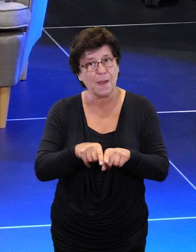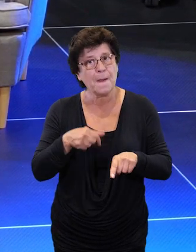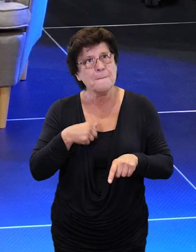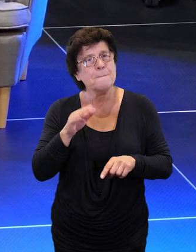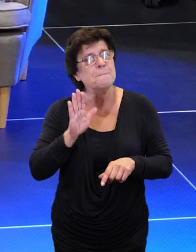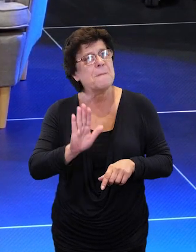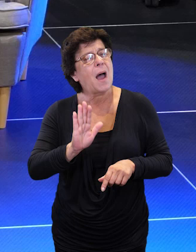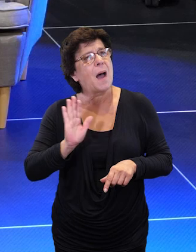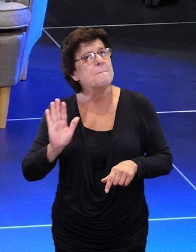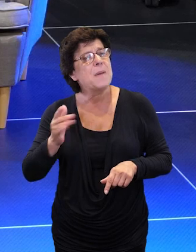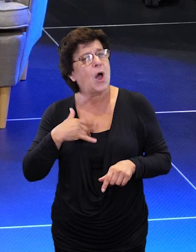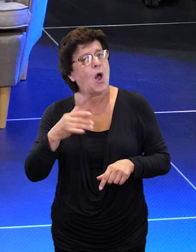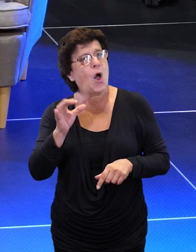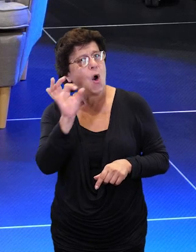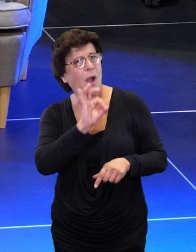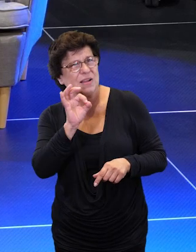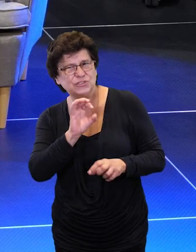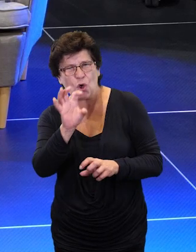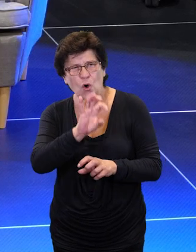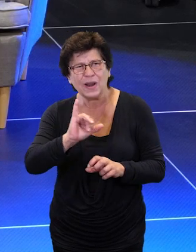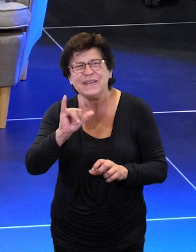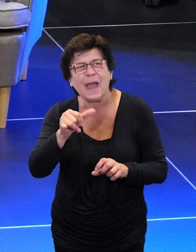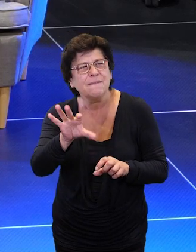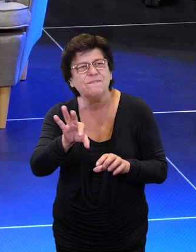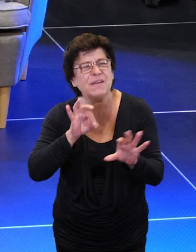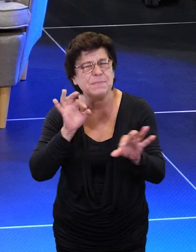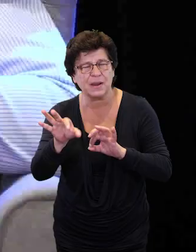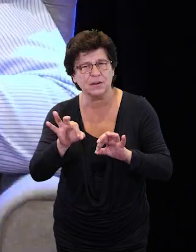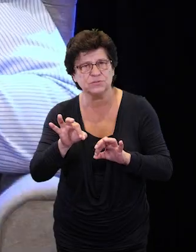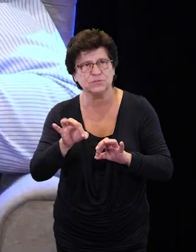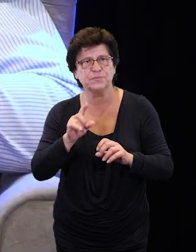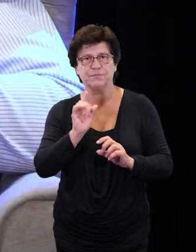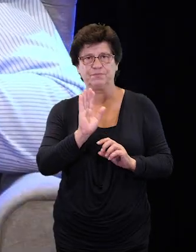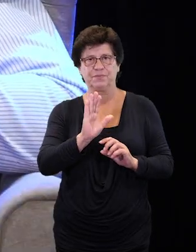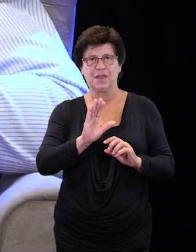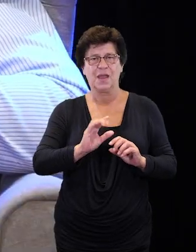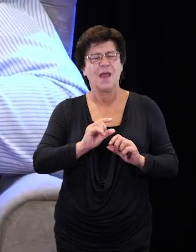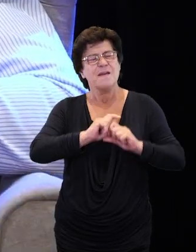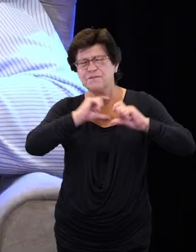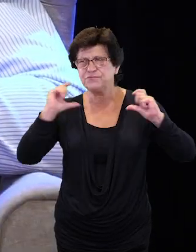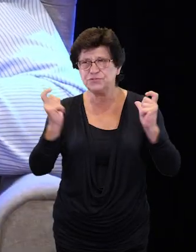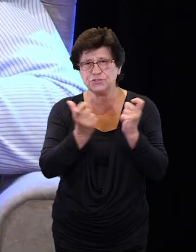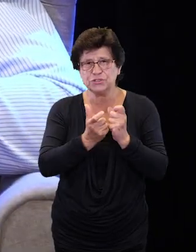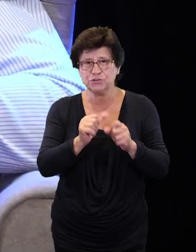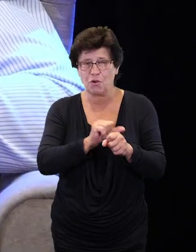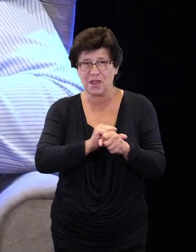są przez pana wybierane? Większość to jest wszystko na podstawie mojej pracy